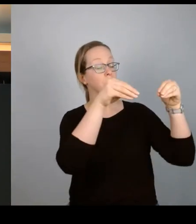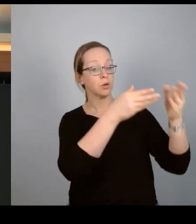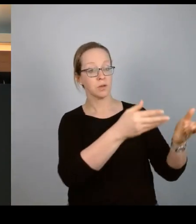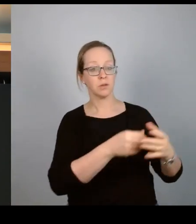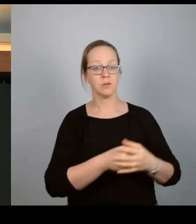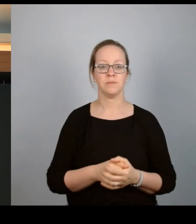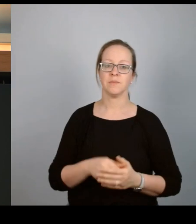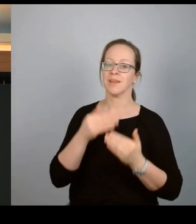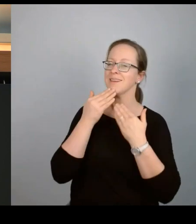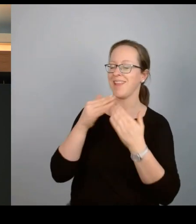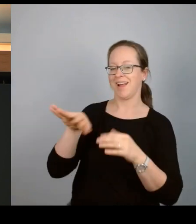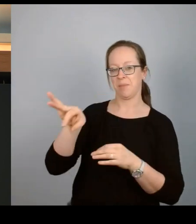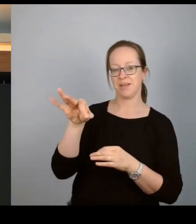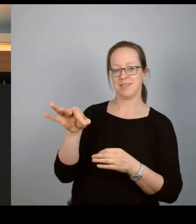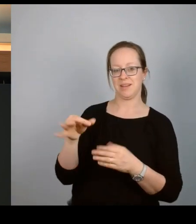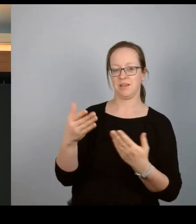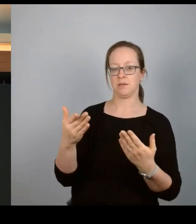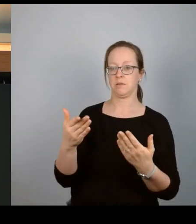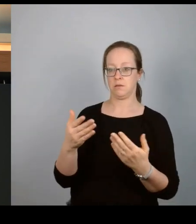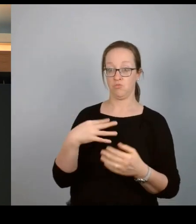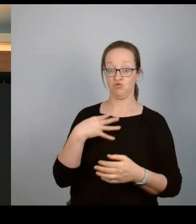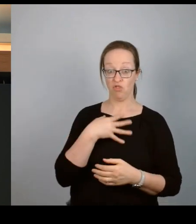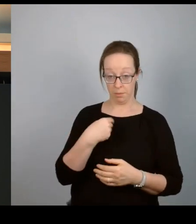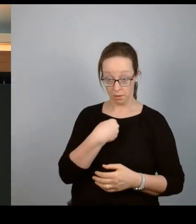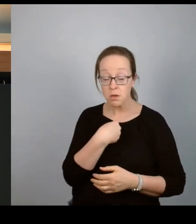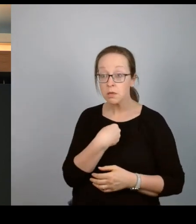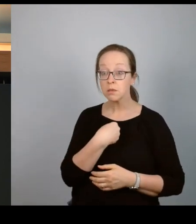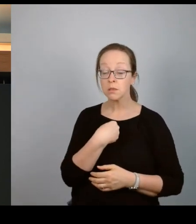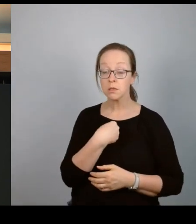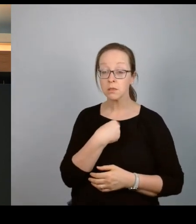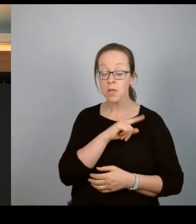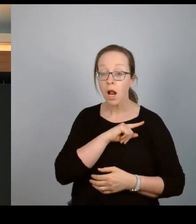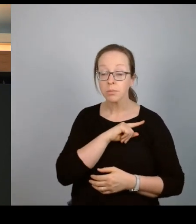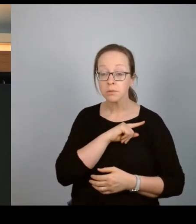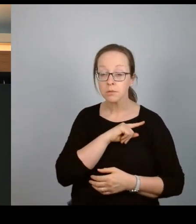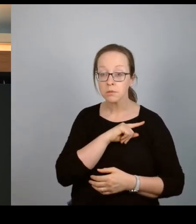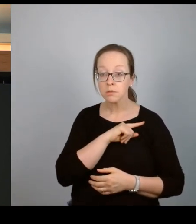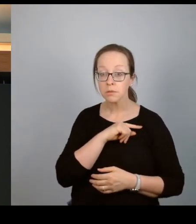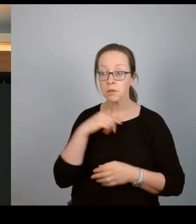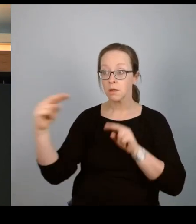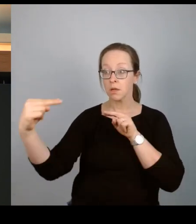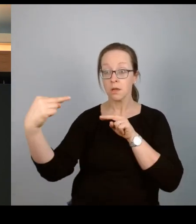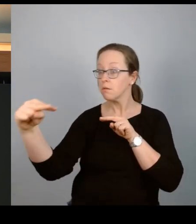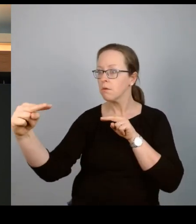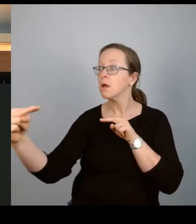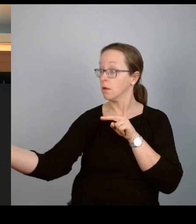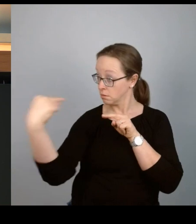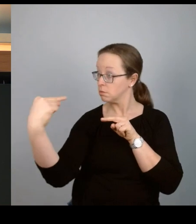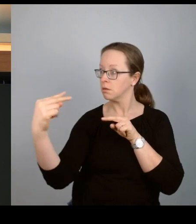hat, die gerade einsetzt, in der Untersuchungshaft sitzt, weil sie beteiligt ist an möglichen Umsturzpläne, Mord oder